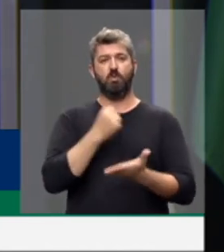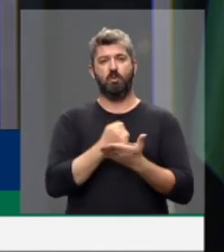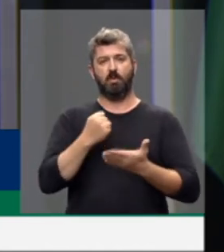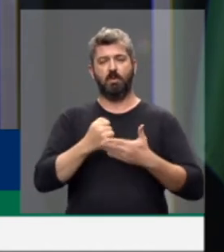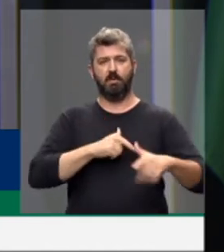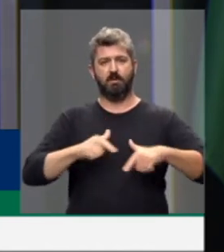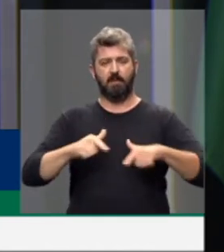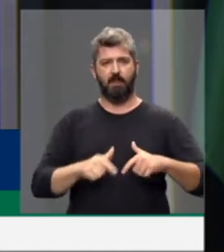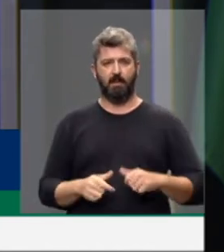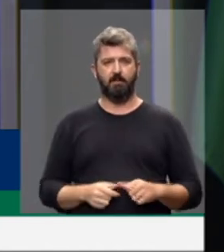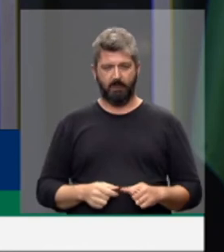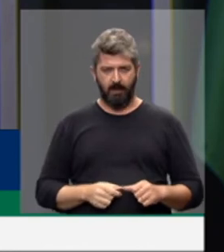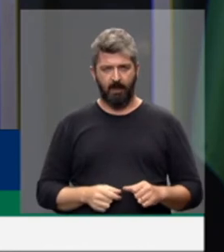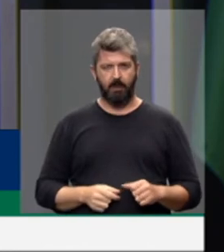DO QUE 1% DA ENERGIA O QUANTO